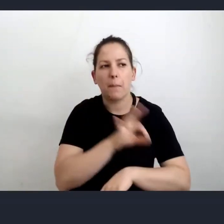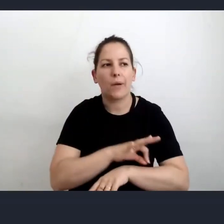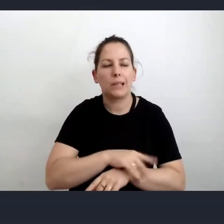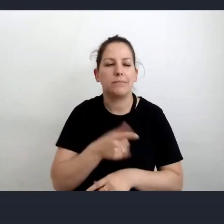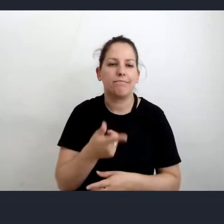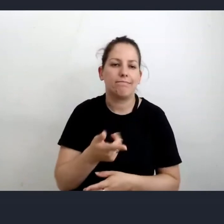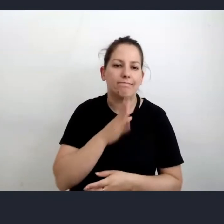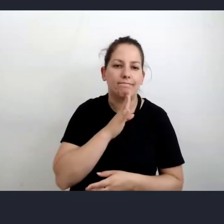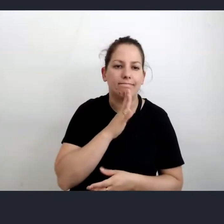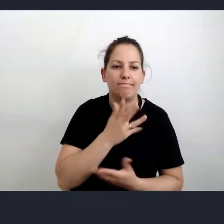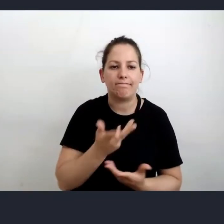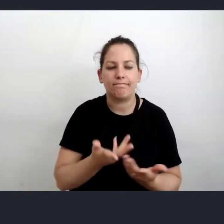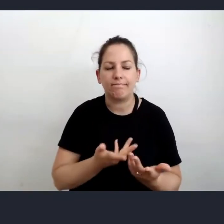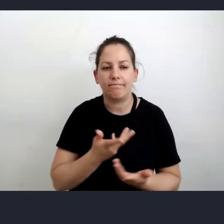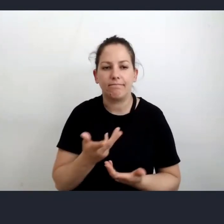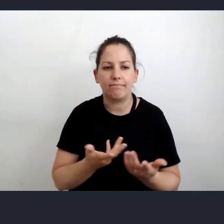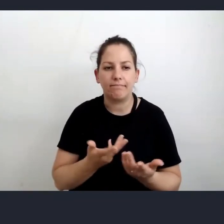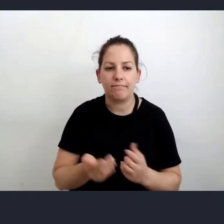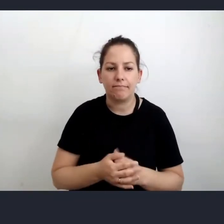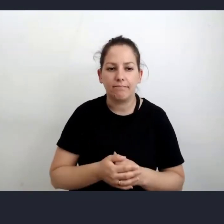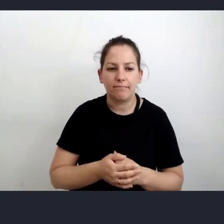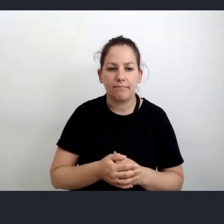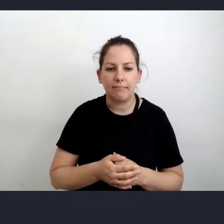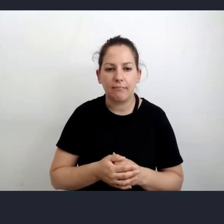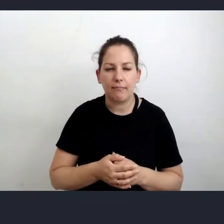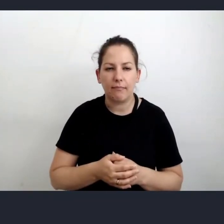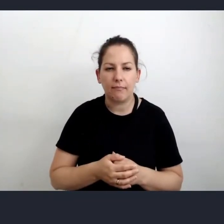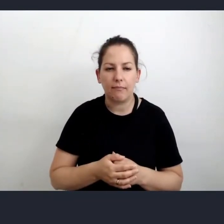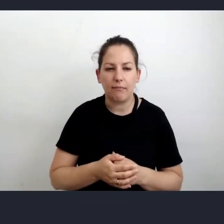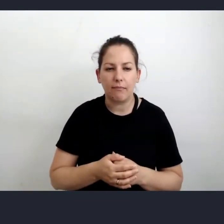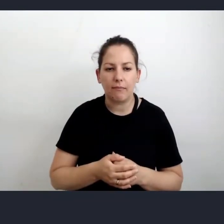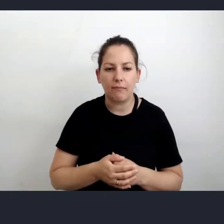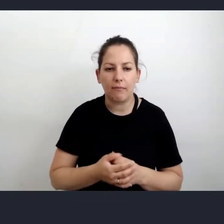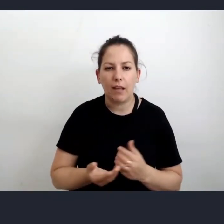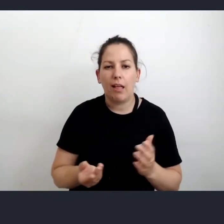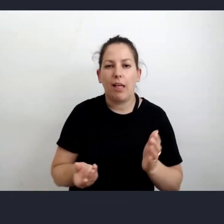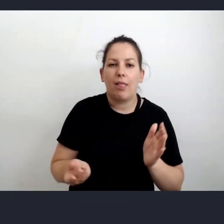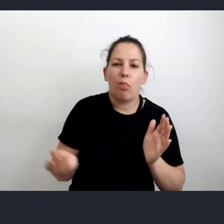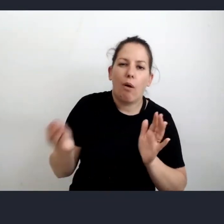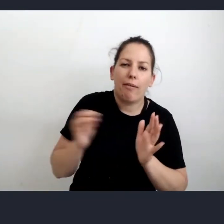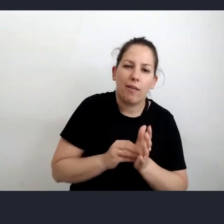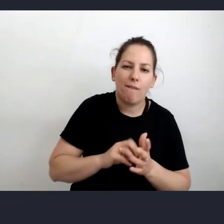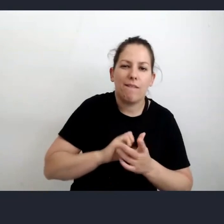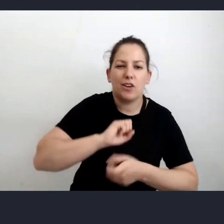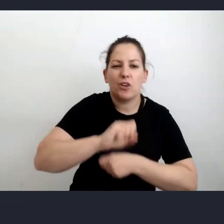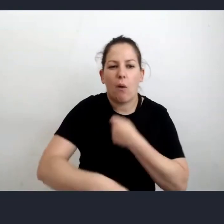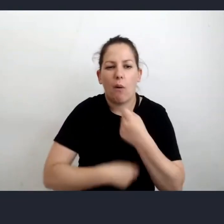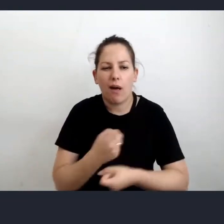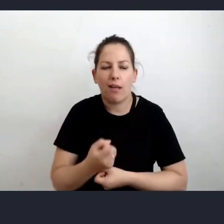jako do takiego dodatkowego działania, które niekoniecznie wprost przekłada się